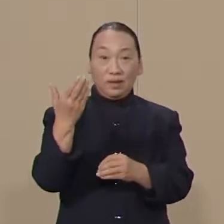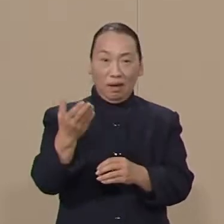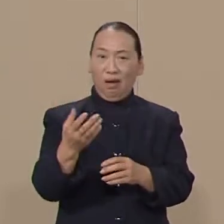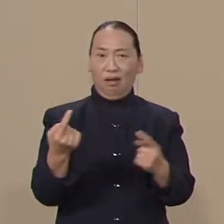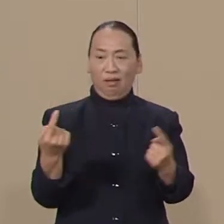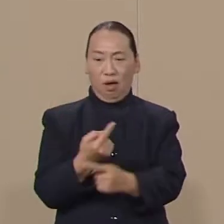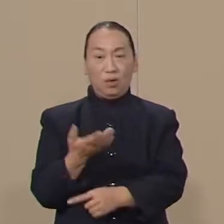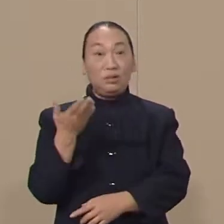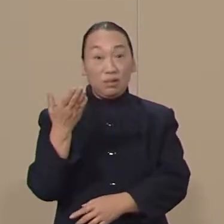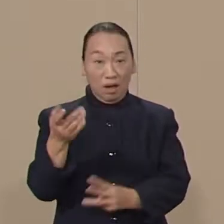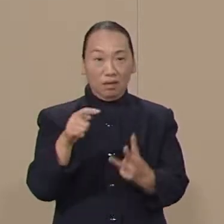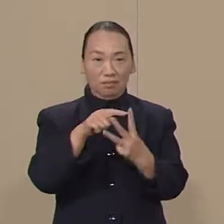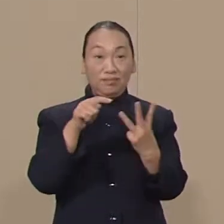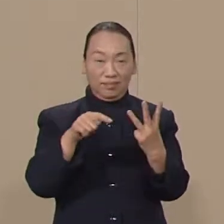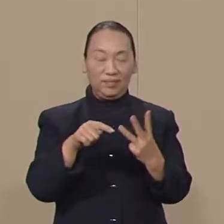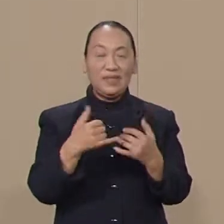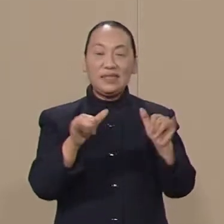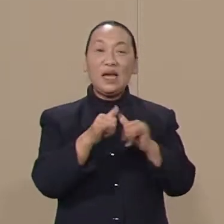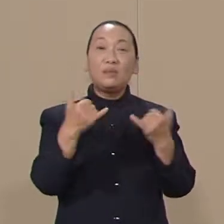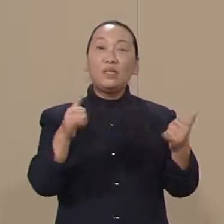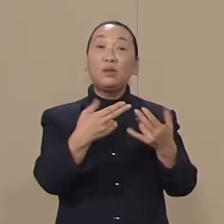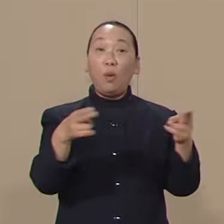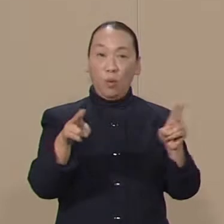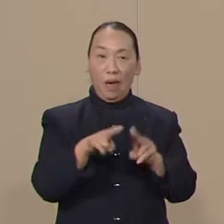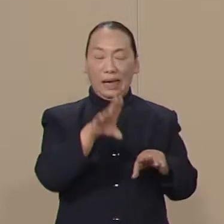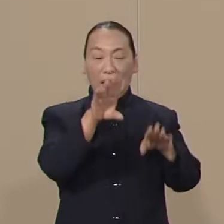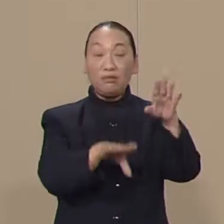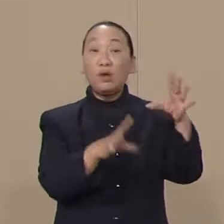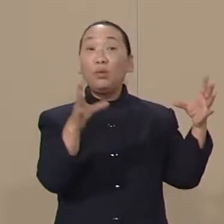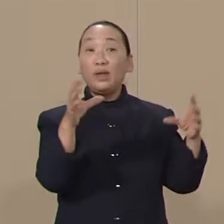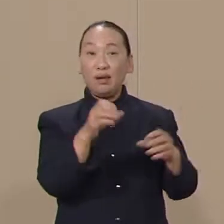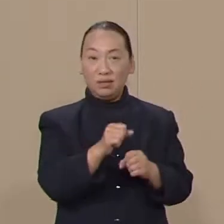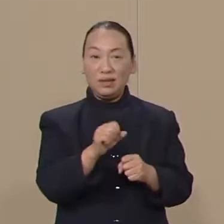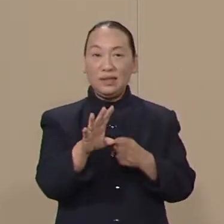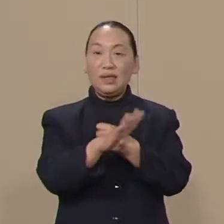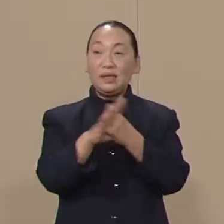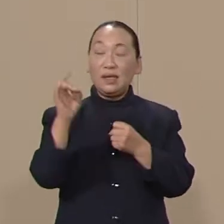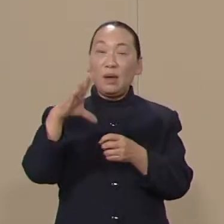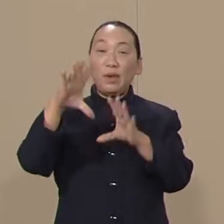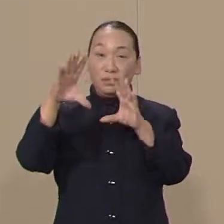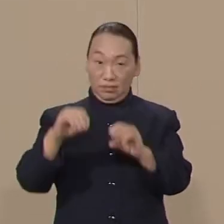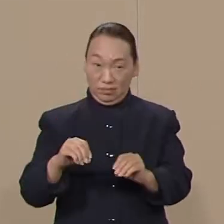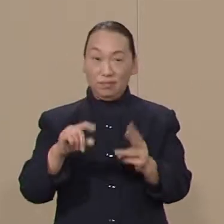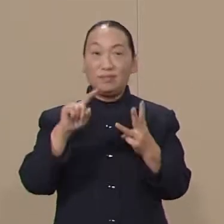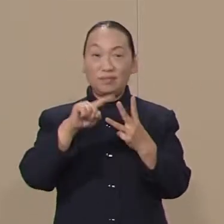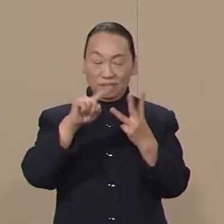社民党は格差是正 脱原発 憲法を生かしていく